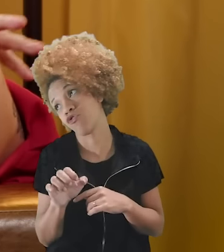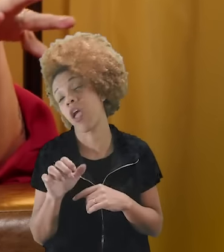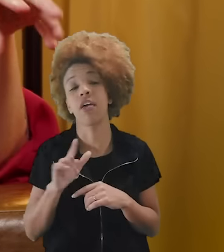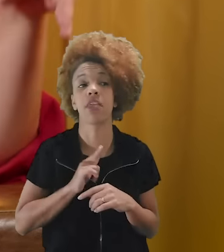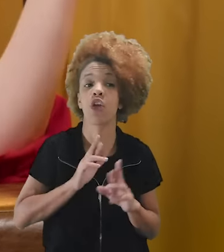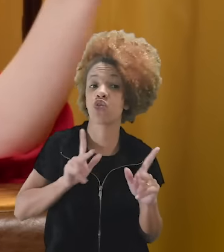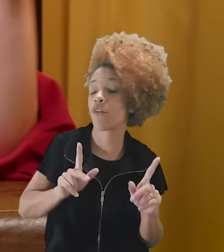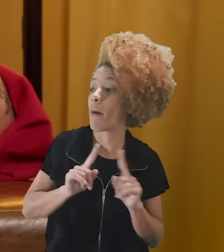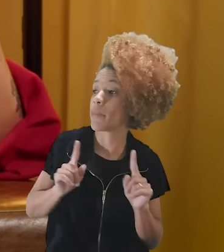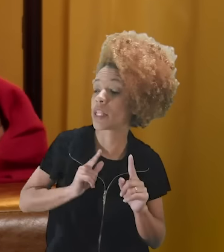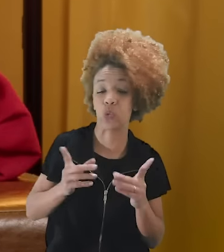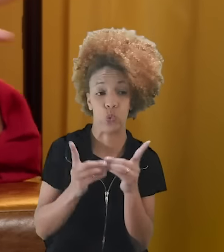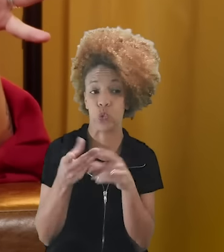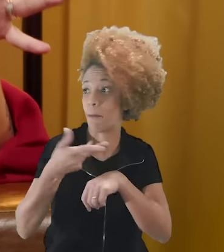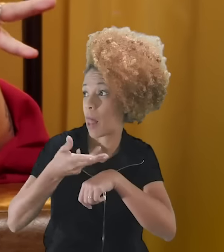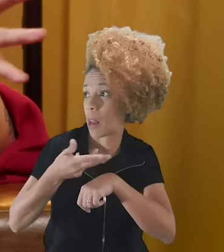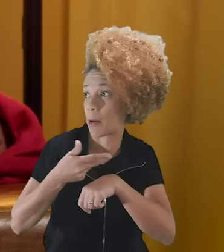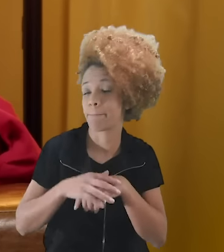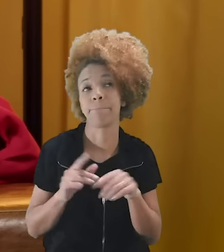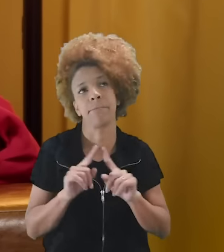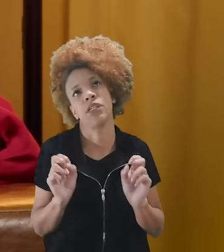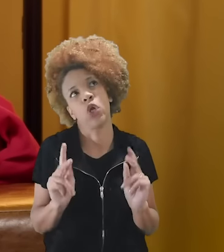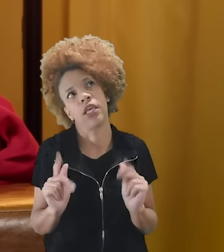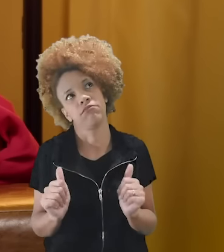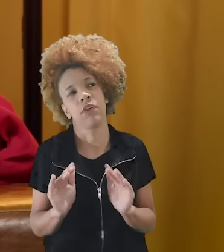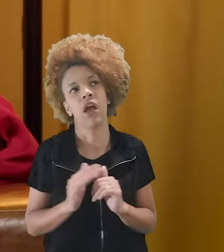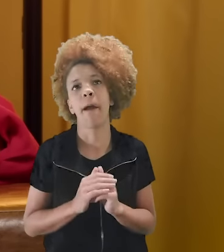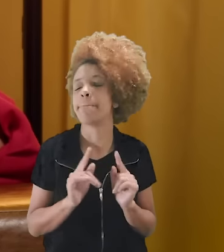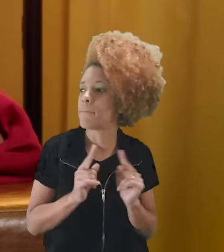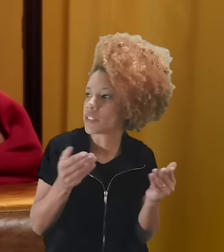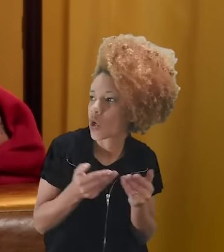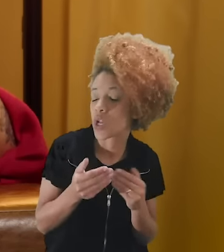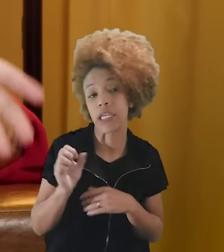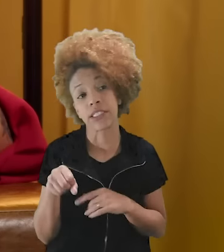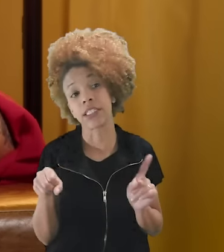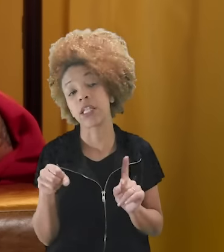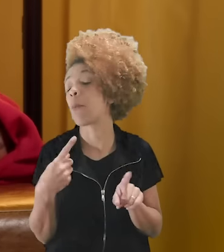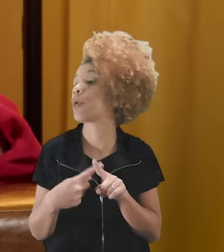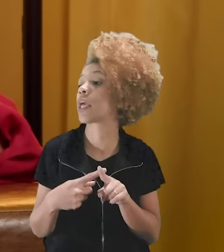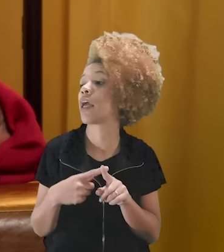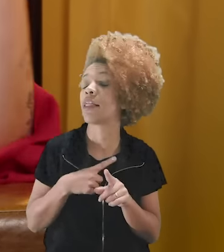então só no momento da team Fight que você tem um dinamismo OK agora eu digo sim e não por qu tem o